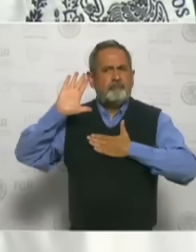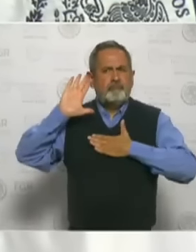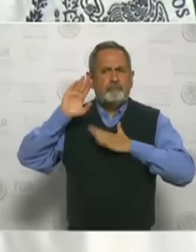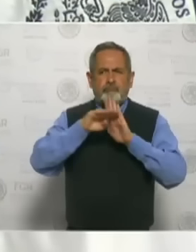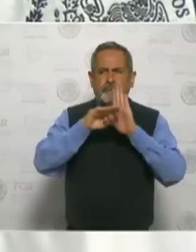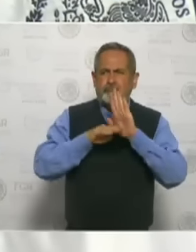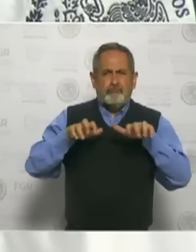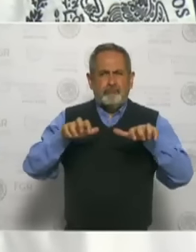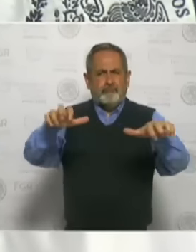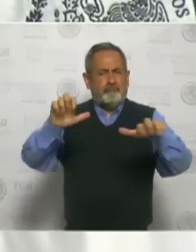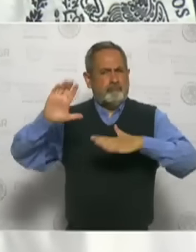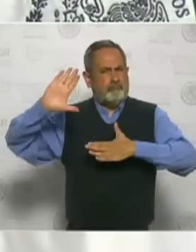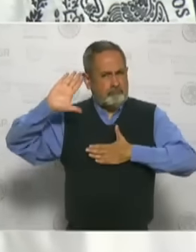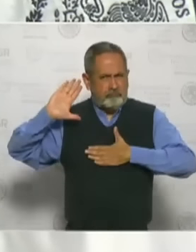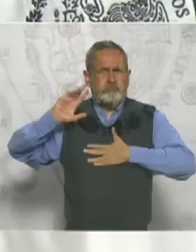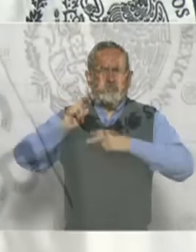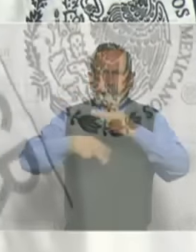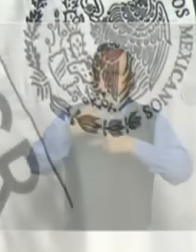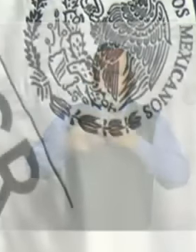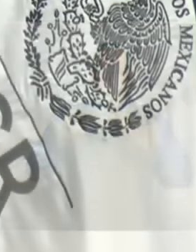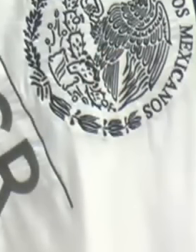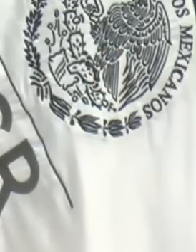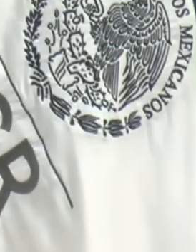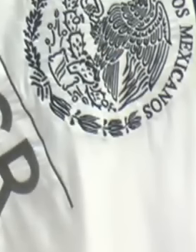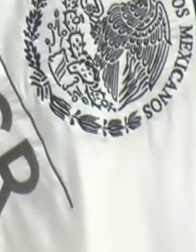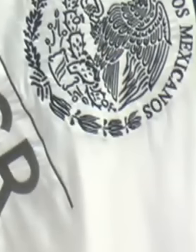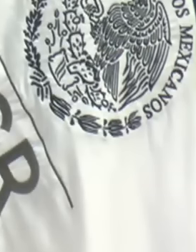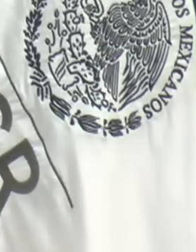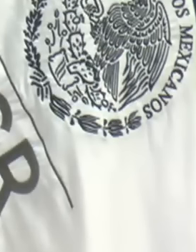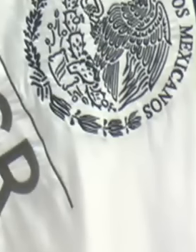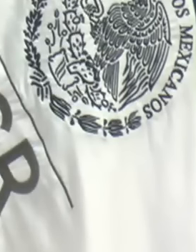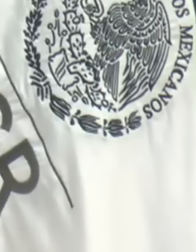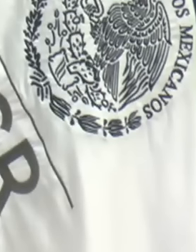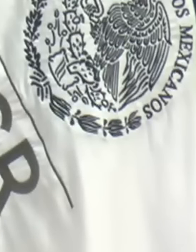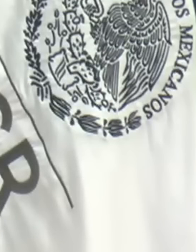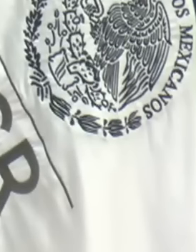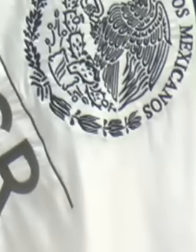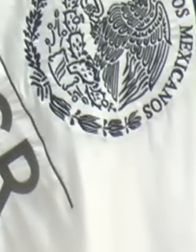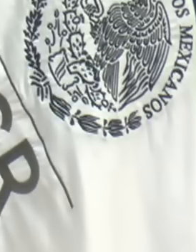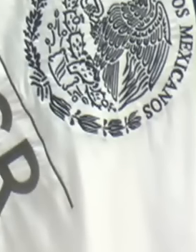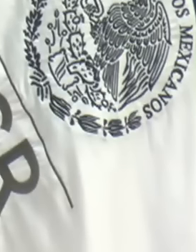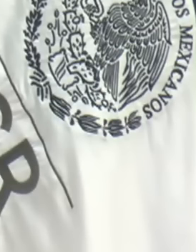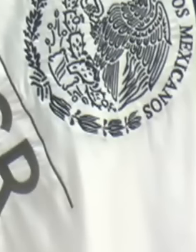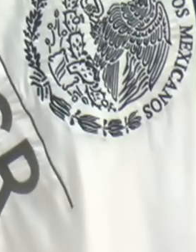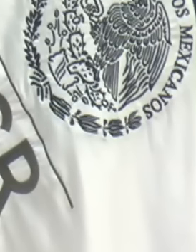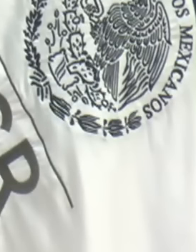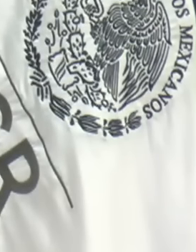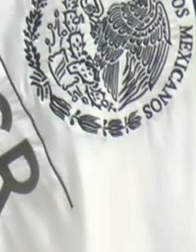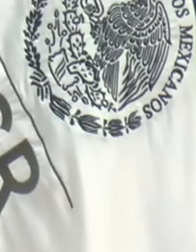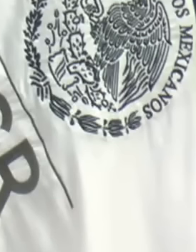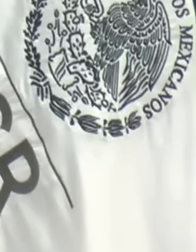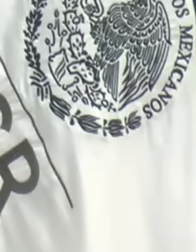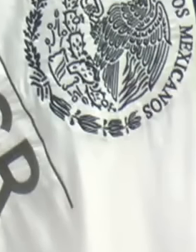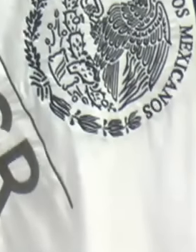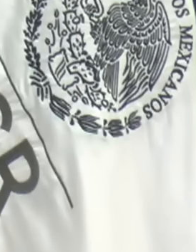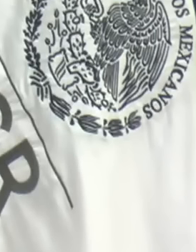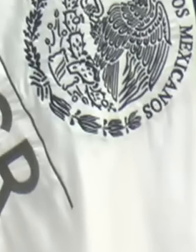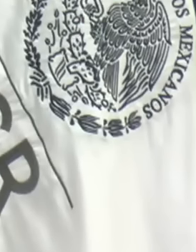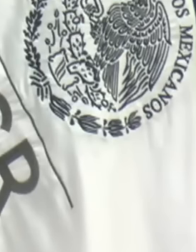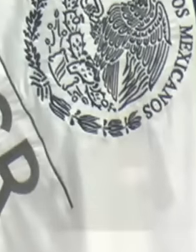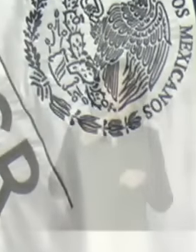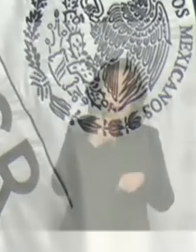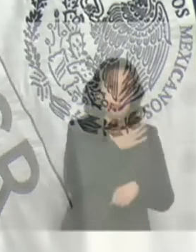nación a realizar acciones puntuales para mejorar la calidad de la procuración de justicia. Asumí